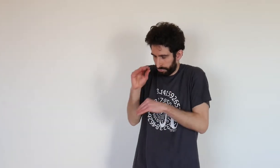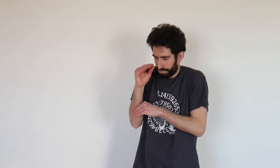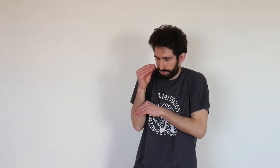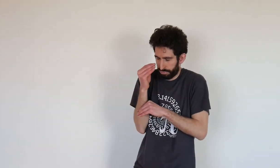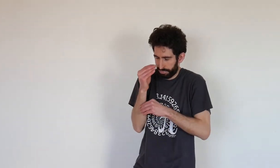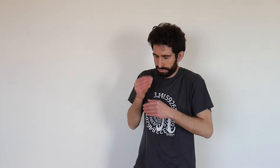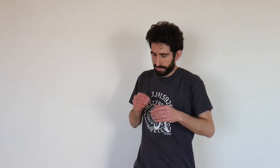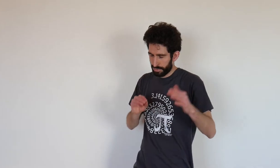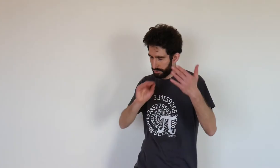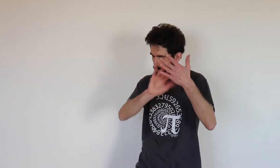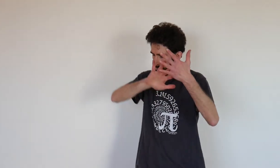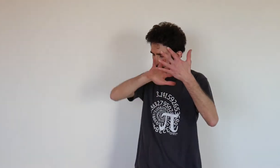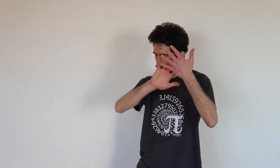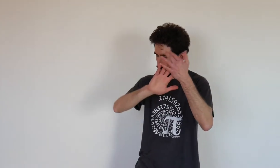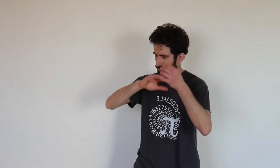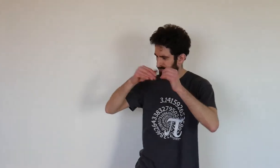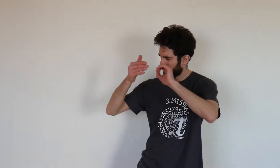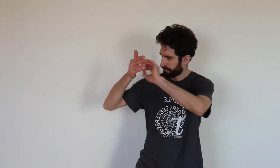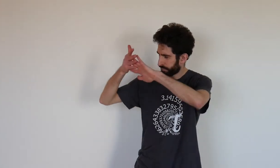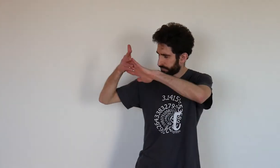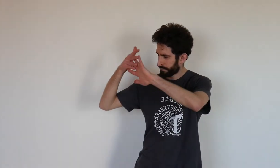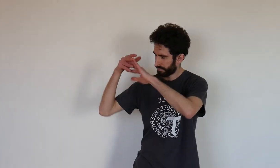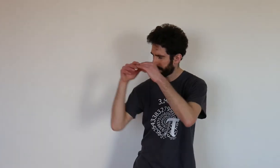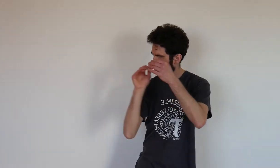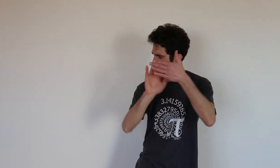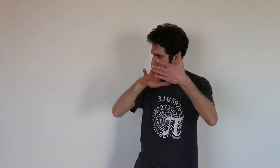La pression des doigts sur le ventre de la mère,